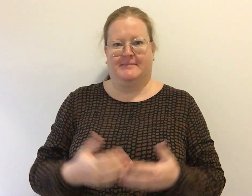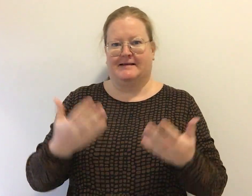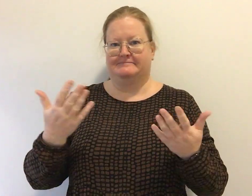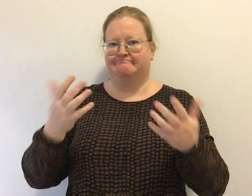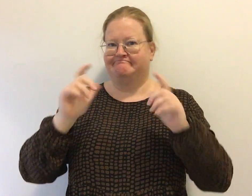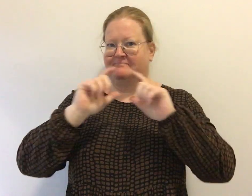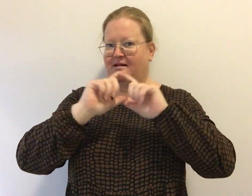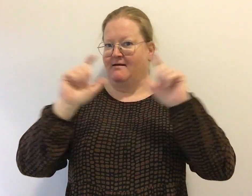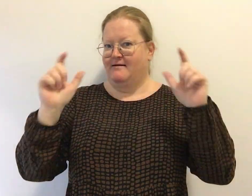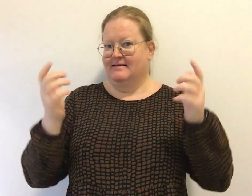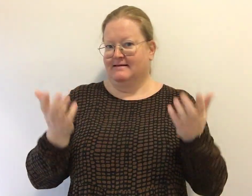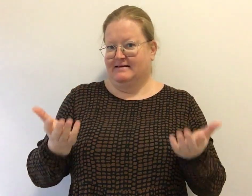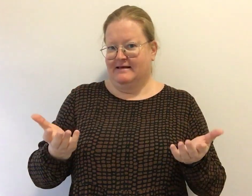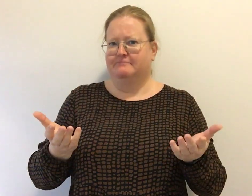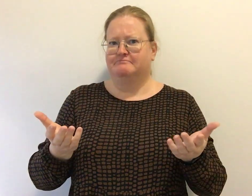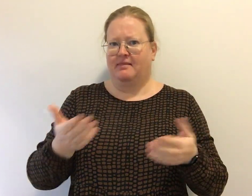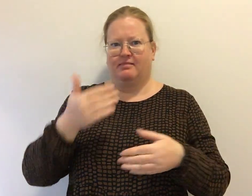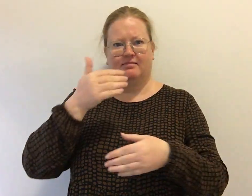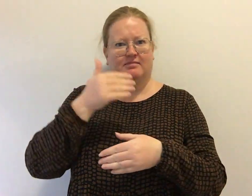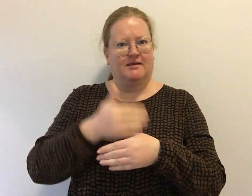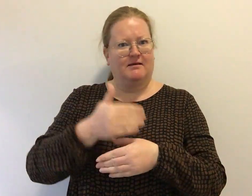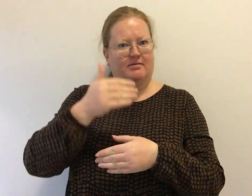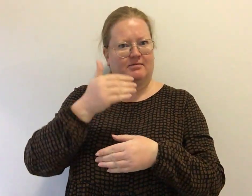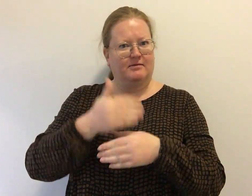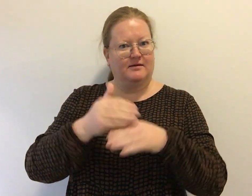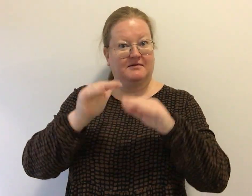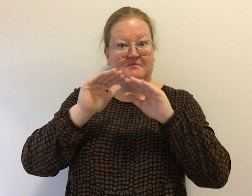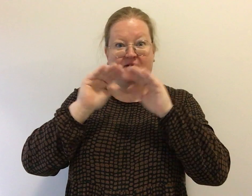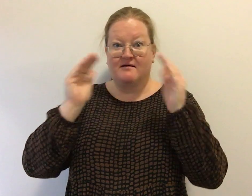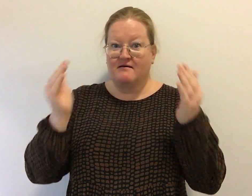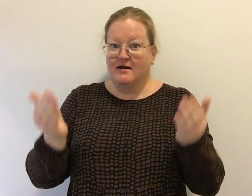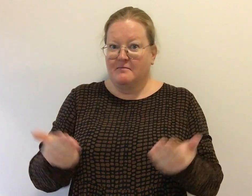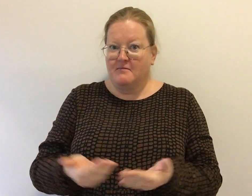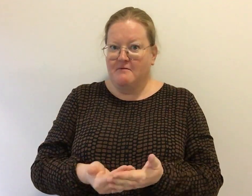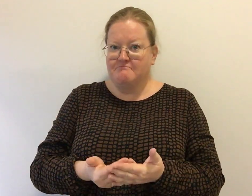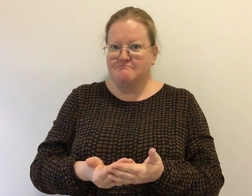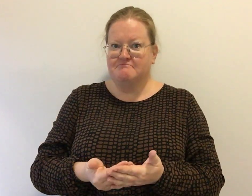Aiheena on tällä kertaa teatterimaailma.